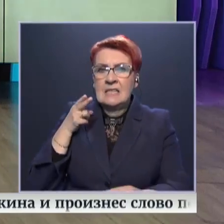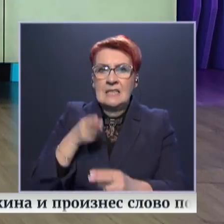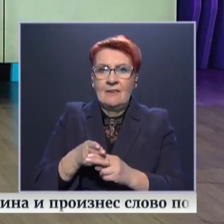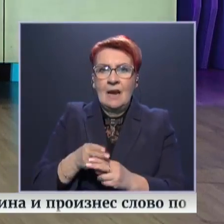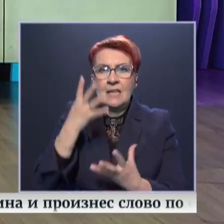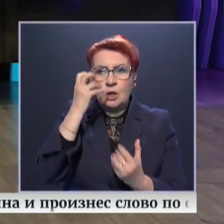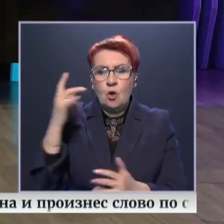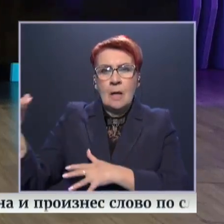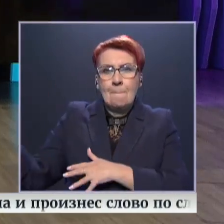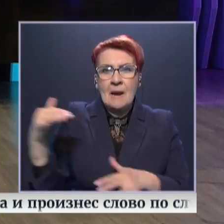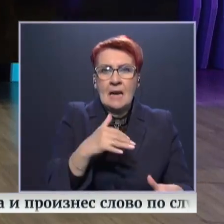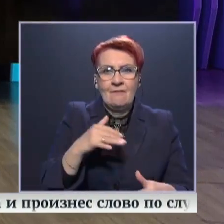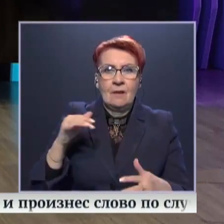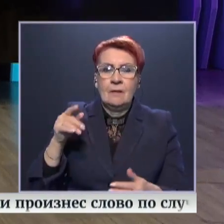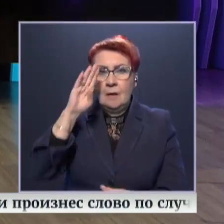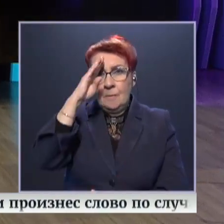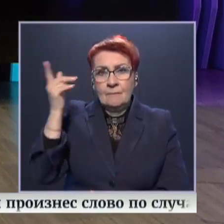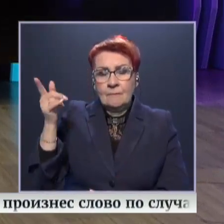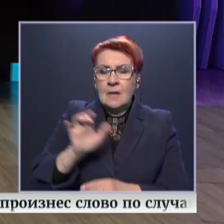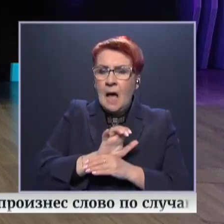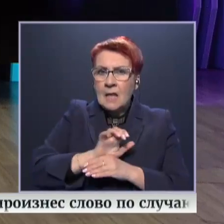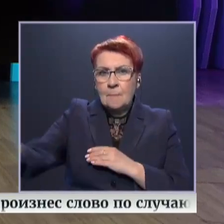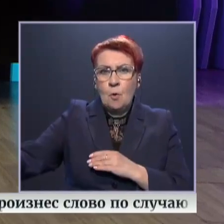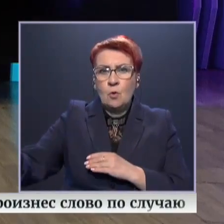противника отбросив украинские подразделения на исходные